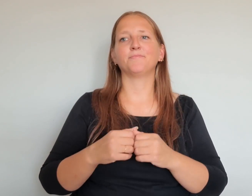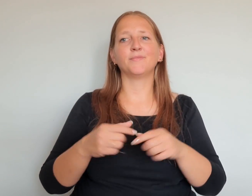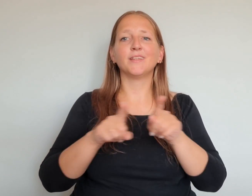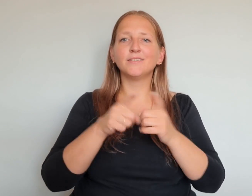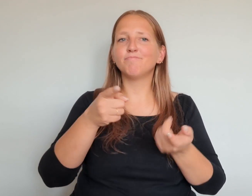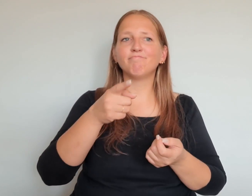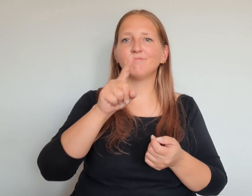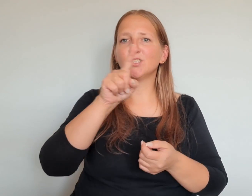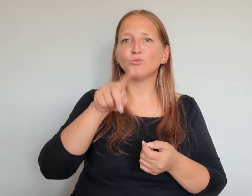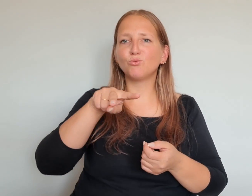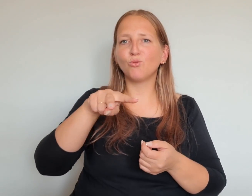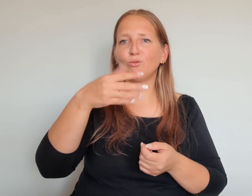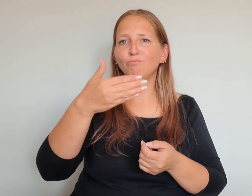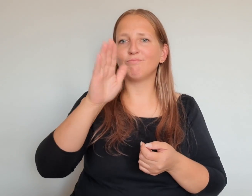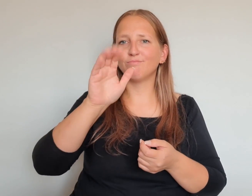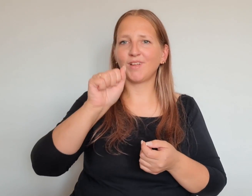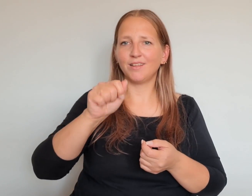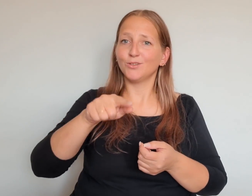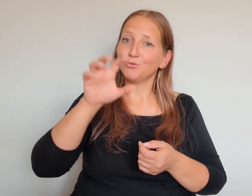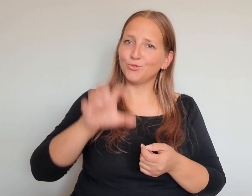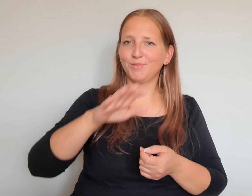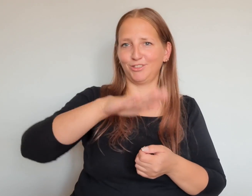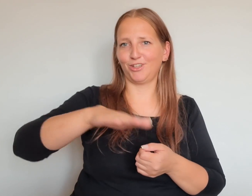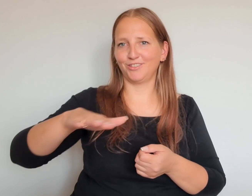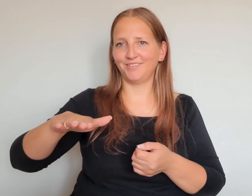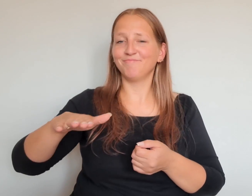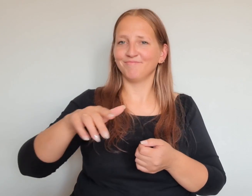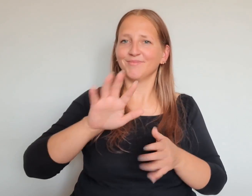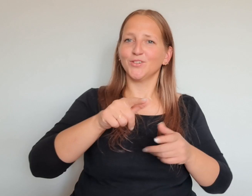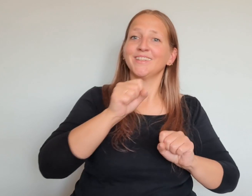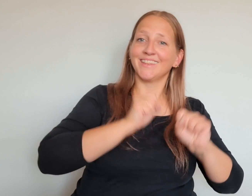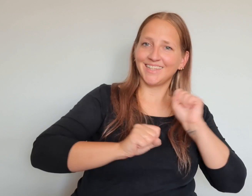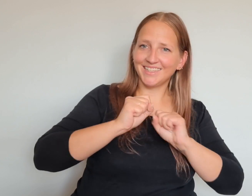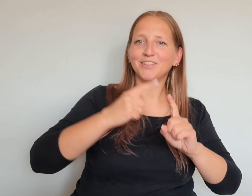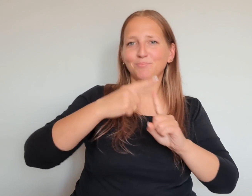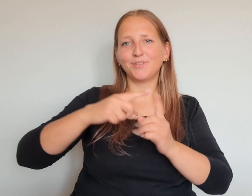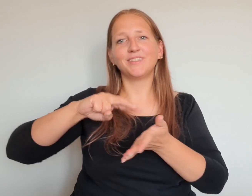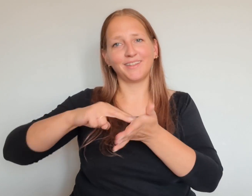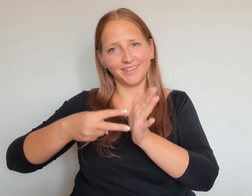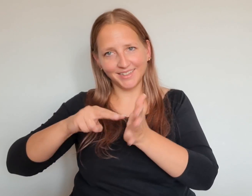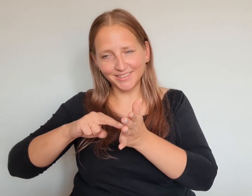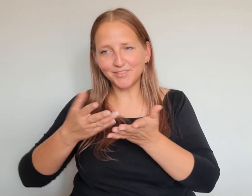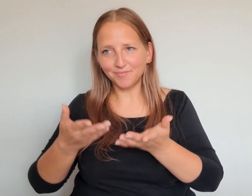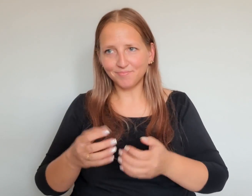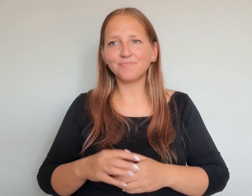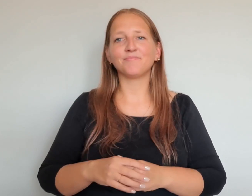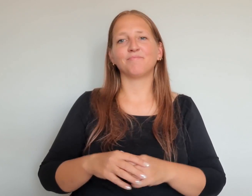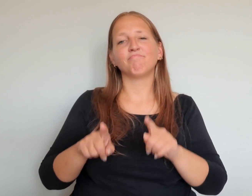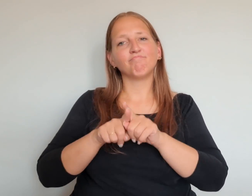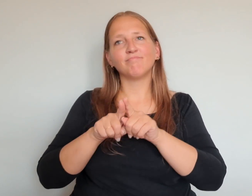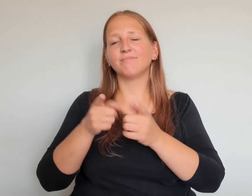zumbie kids czyli połączeniu aerobiku z tańcem,